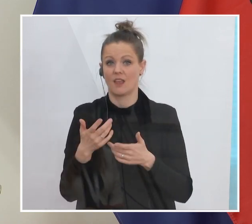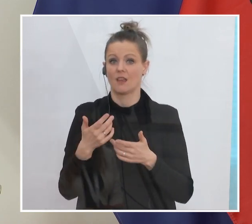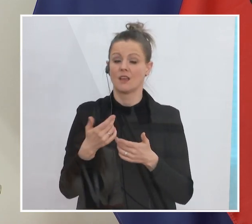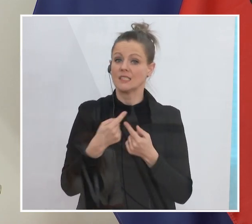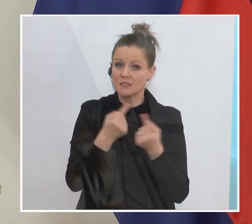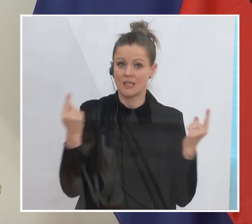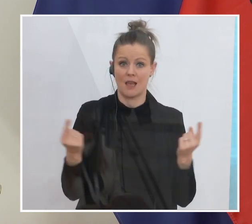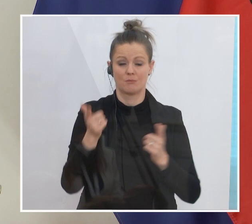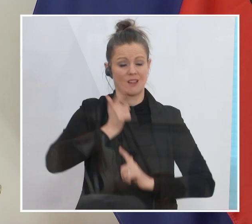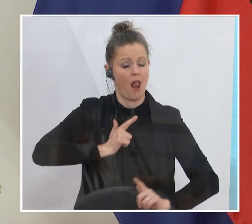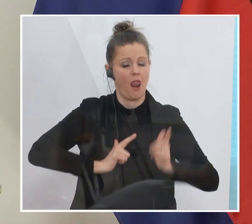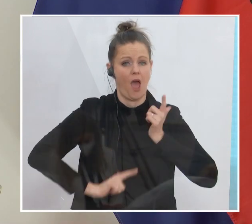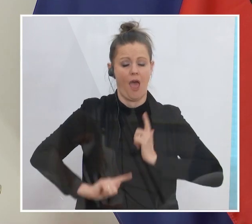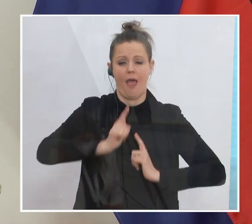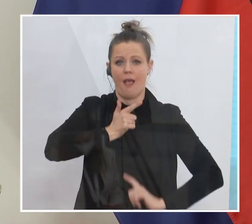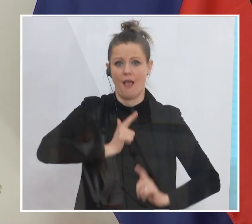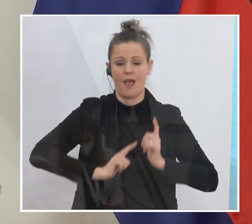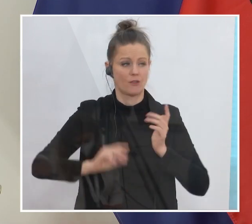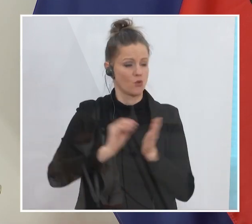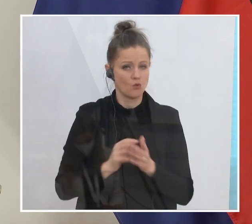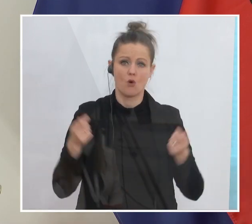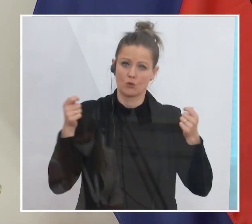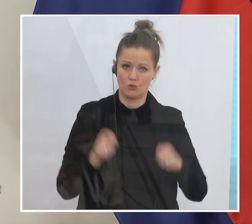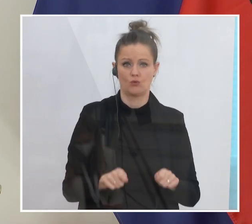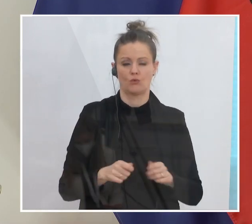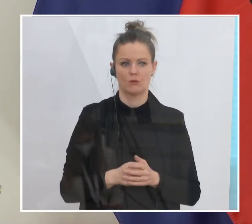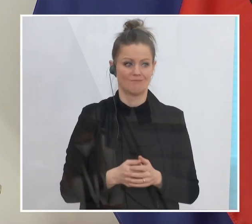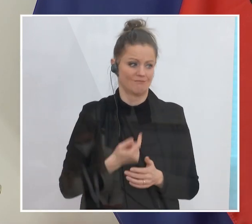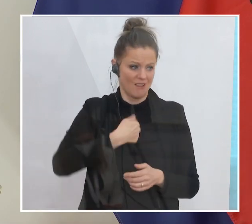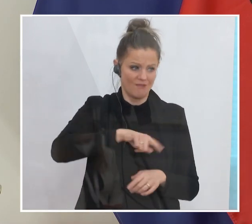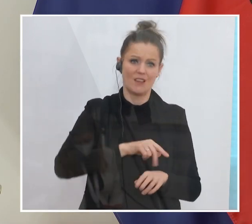dass sie halt eben nach wie vor geschlossen haben müssen. Und wir leiden - und das kann ich Ihnen